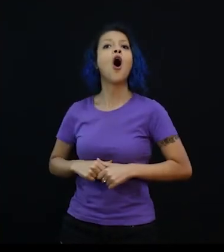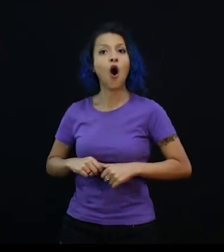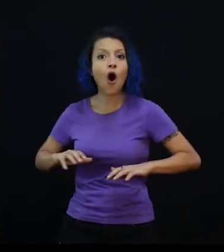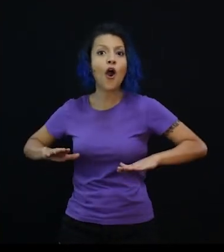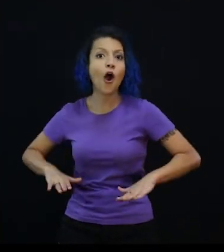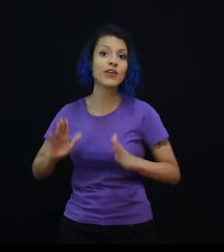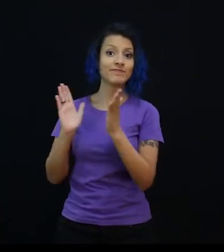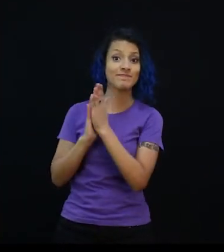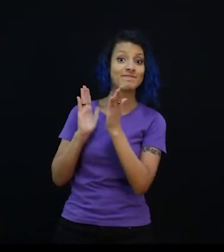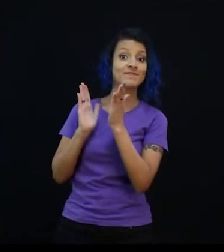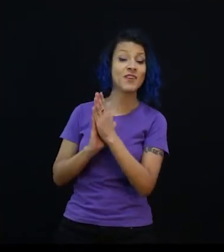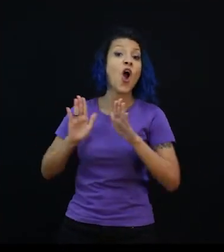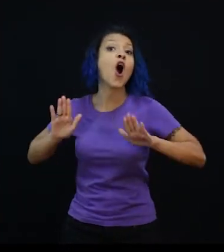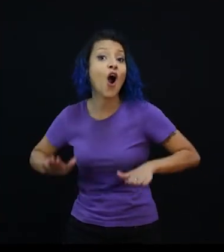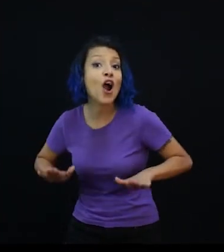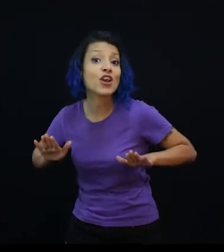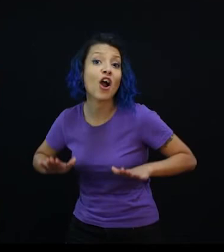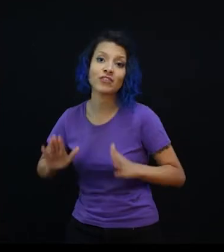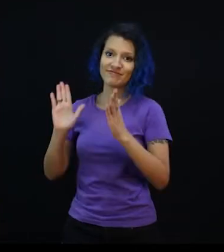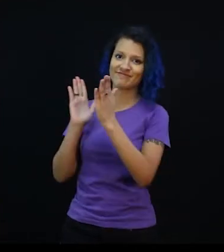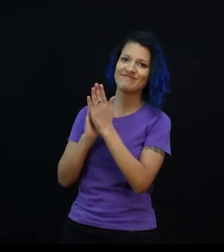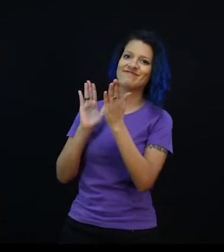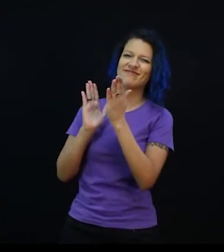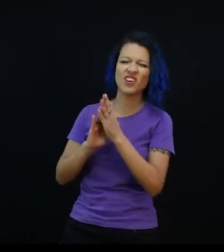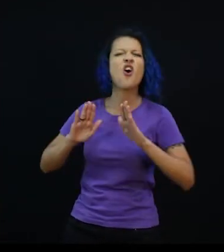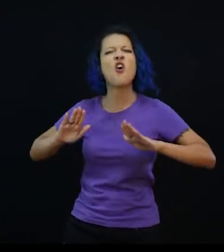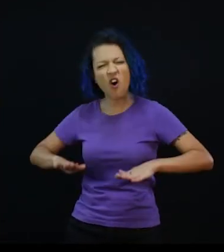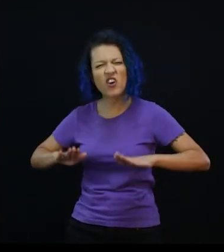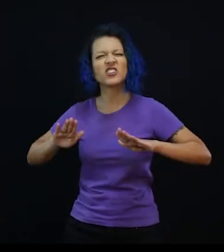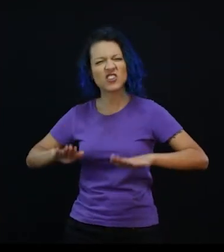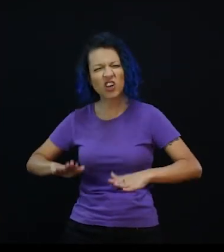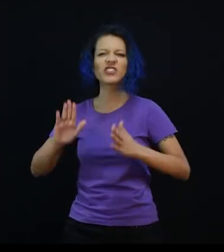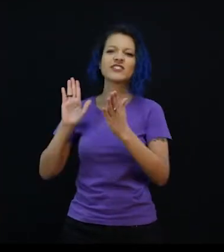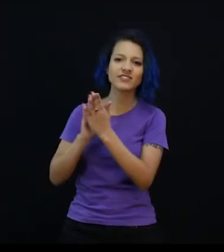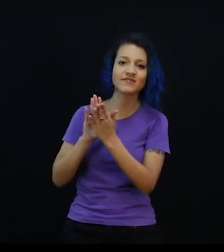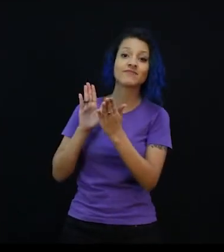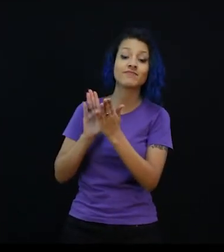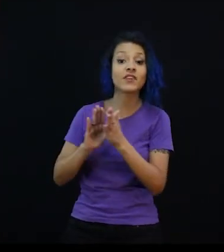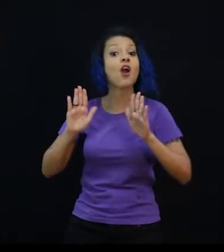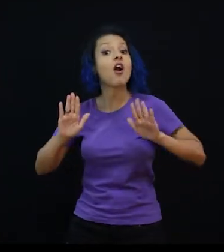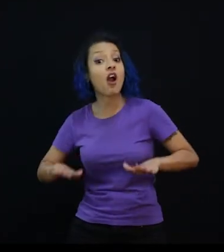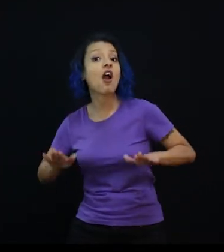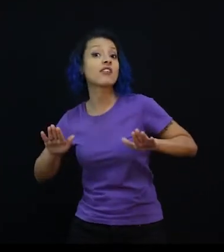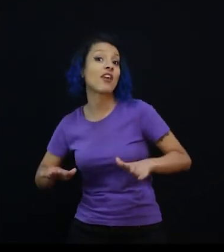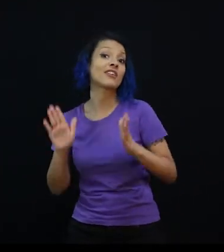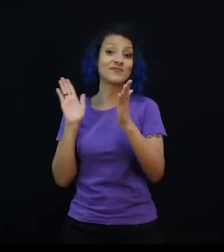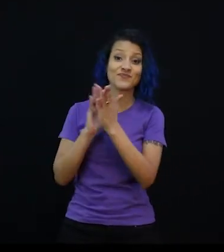Oin oin